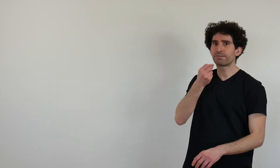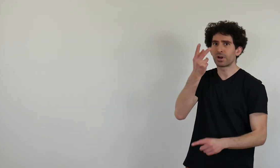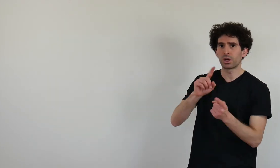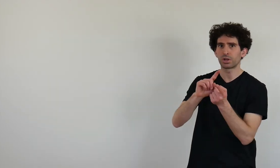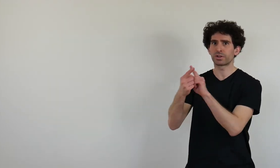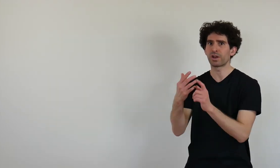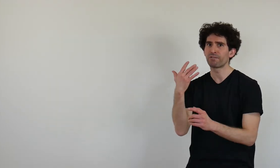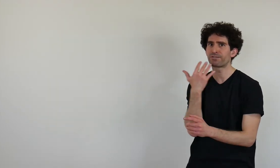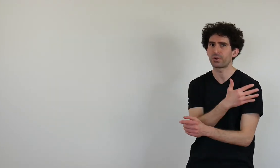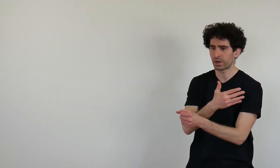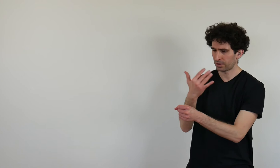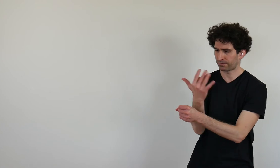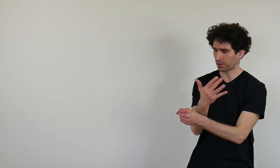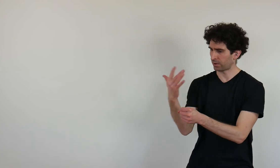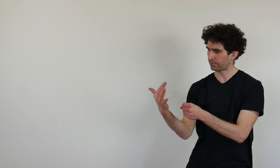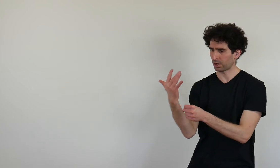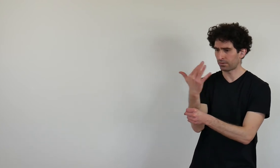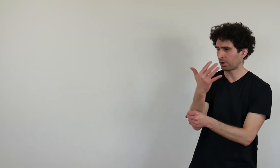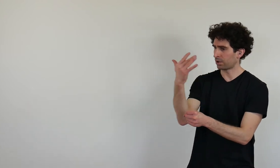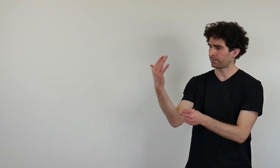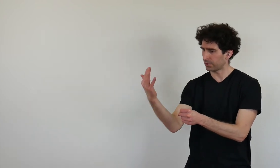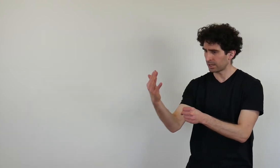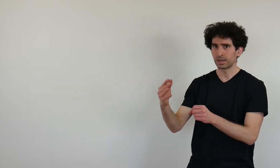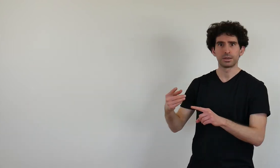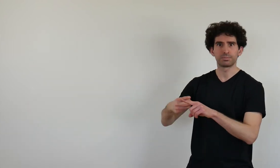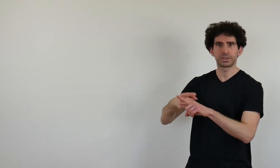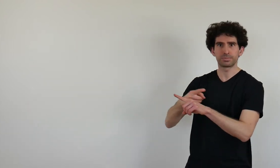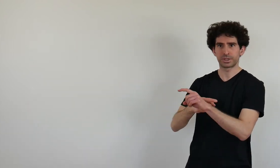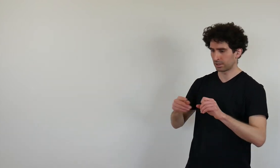Chacun fleur devient un fruit et l'ensemble, petit à petit,